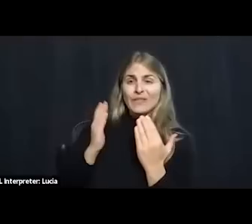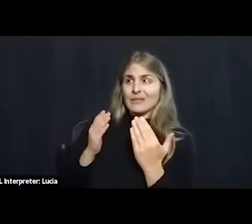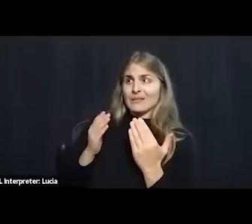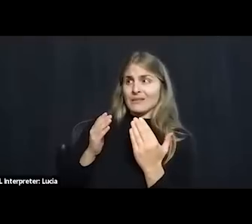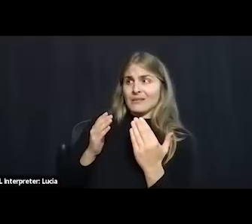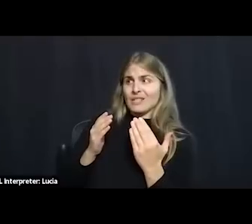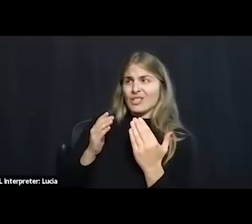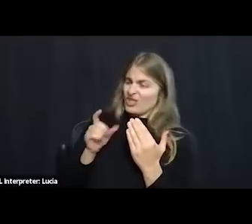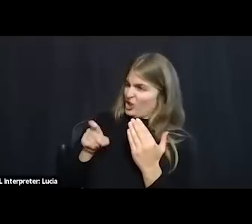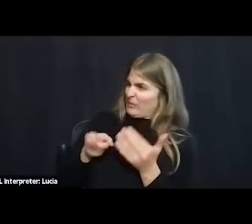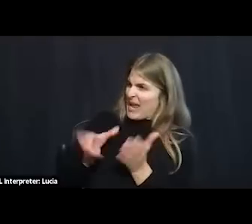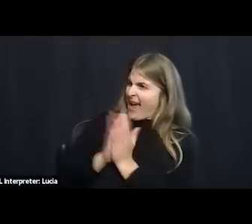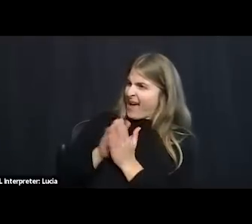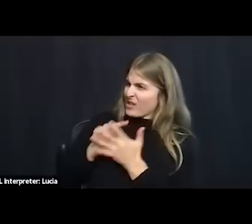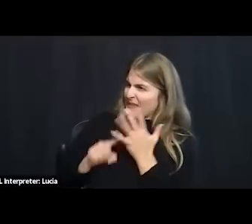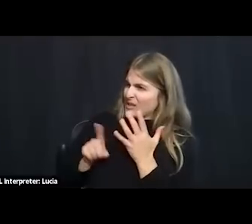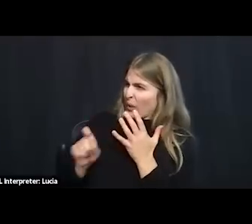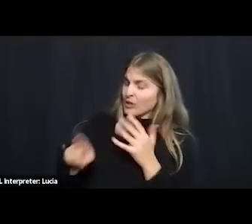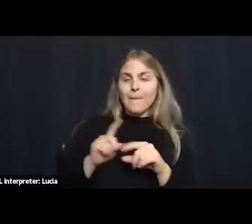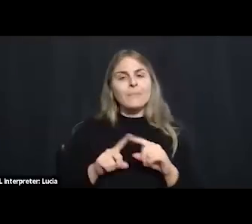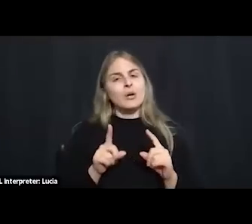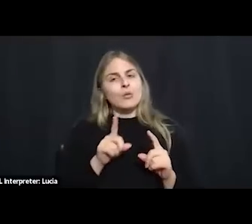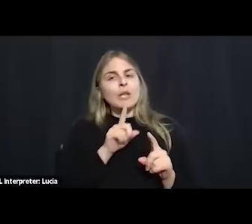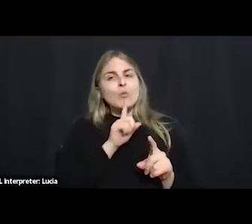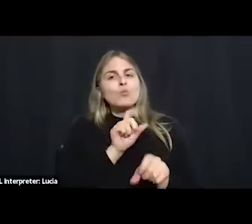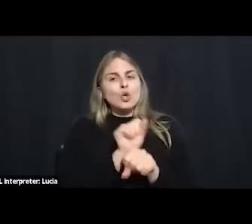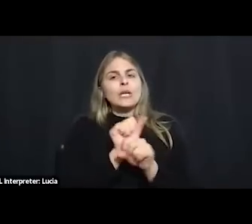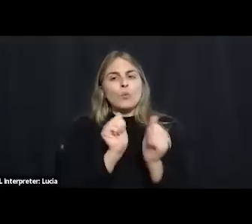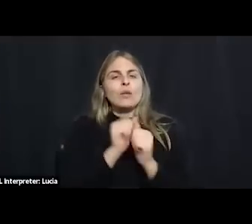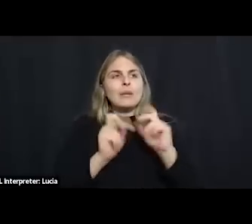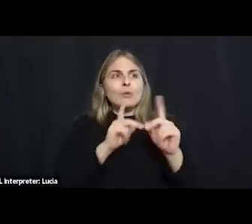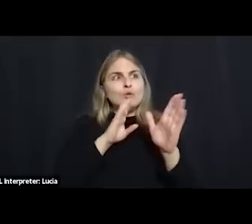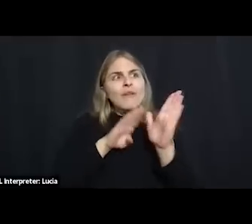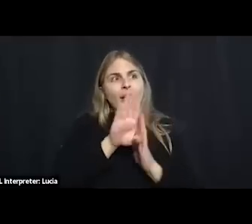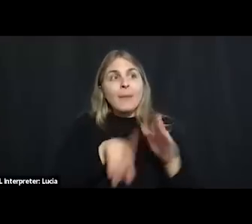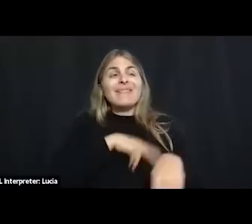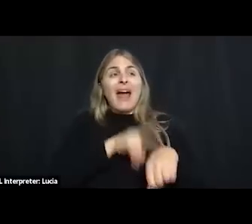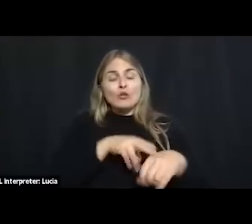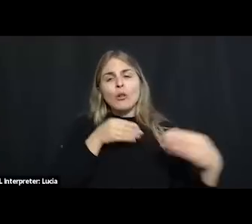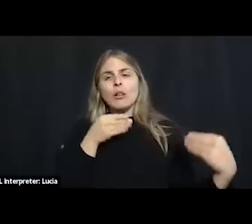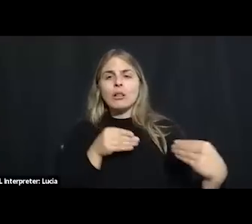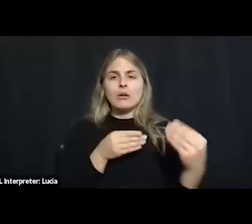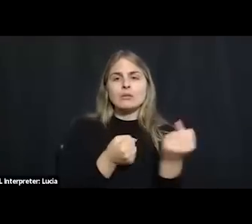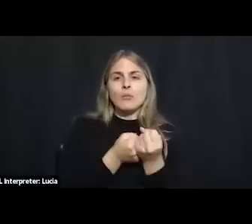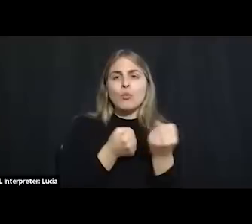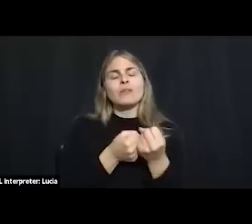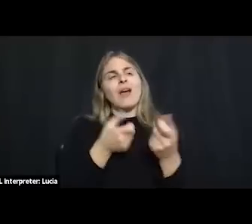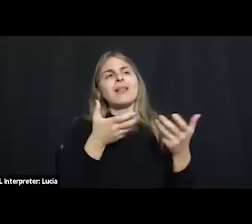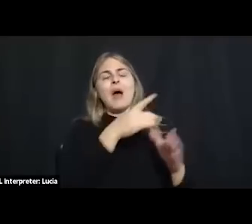pero trabajar con las personas para desarrollar esos apoyos naturales les da más acceso a tipos más diversos de apoyo social,